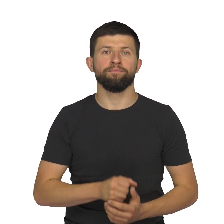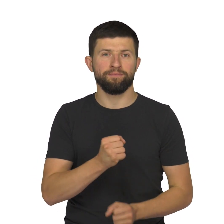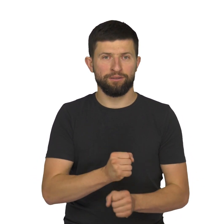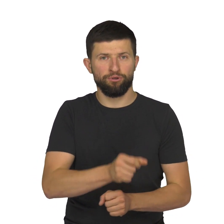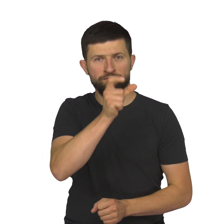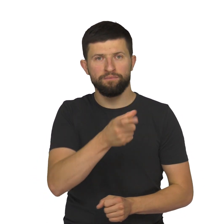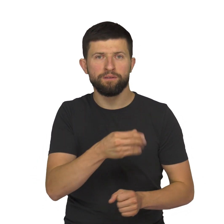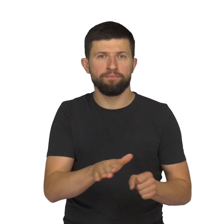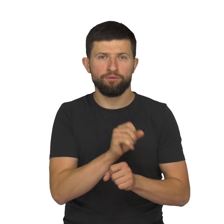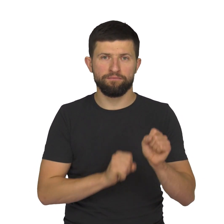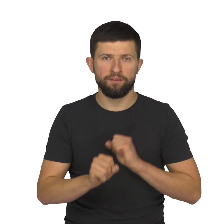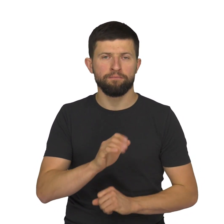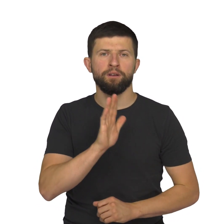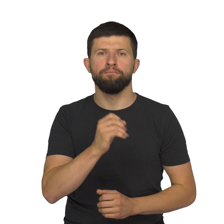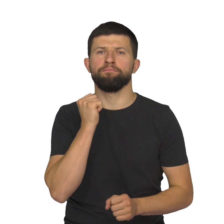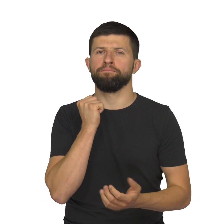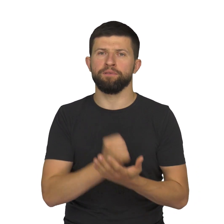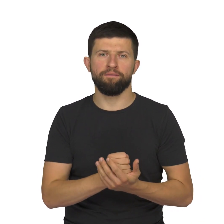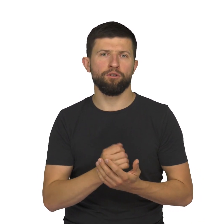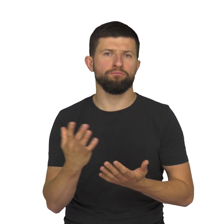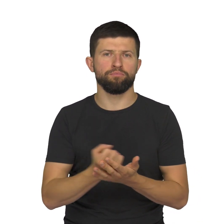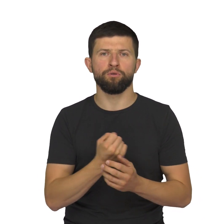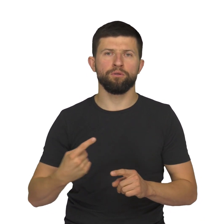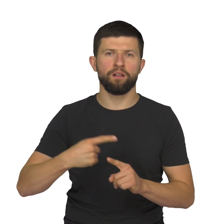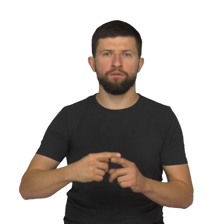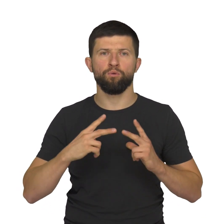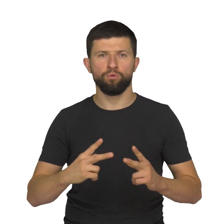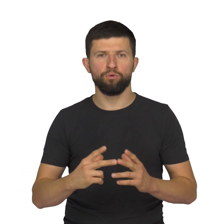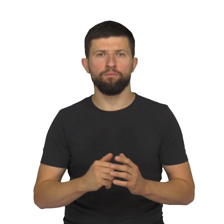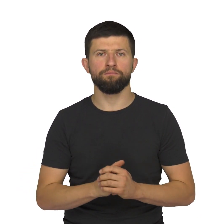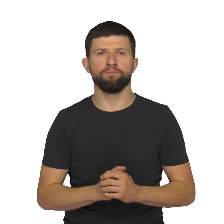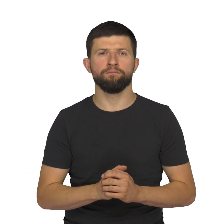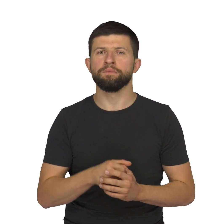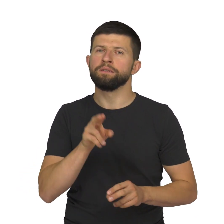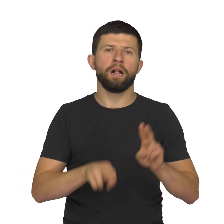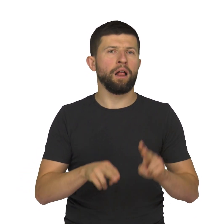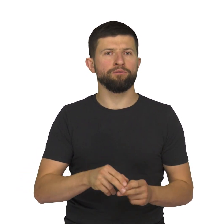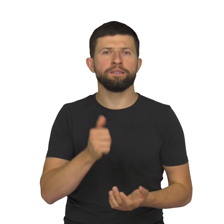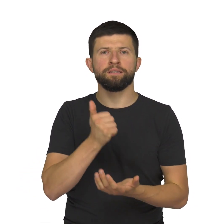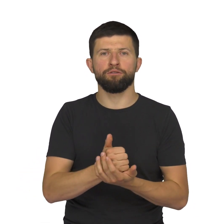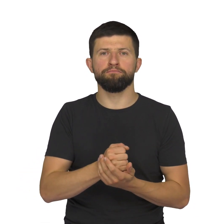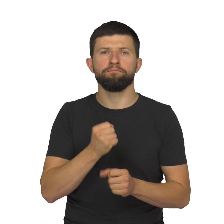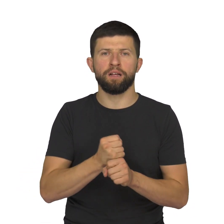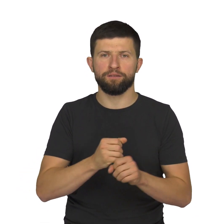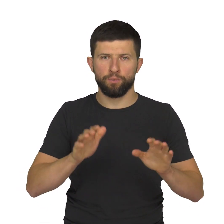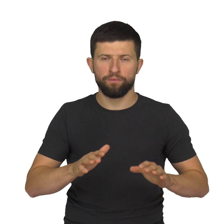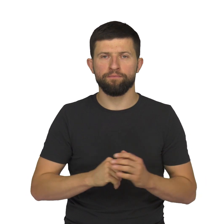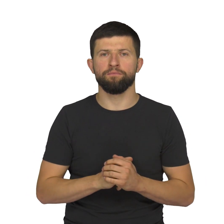Pracownikowi niepełnosprawnemu przysługuje dodatkowy urlop wypoczynkowy w zależności od stażu pracy,